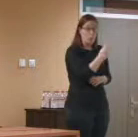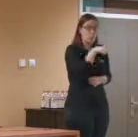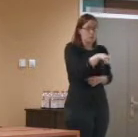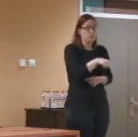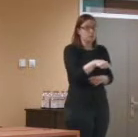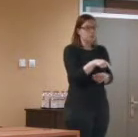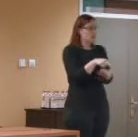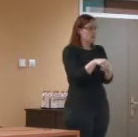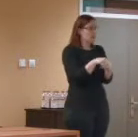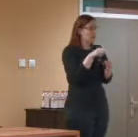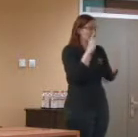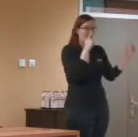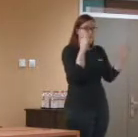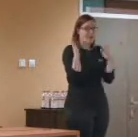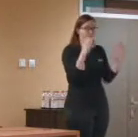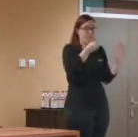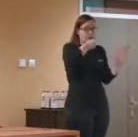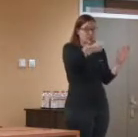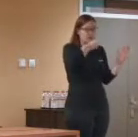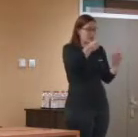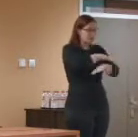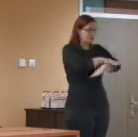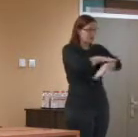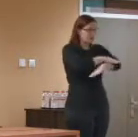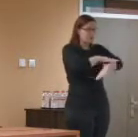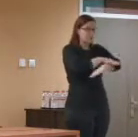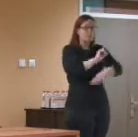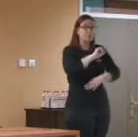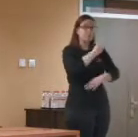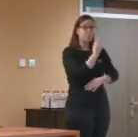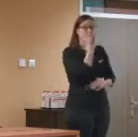etapa socialista, y se anuló la principal prueba que eran las conversaciones que la policía